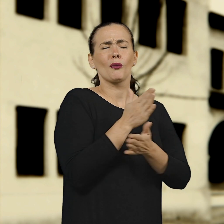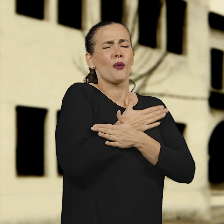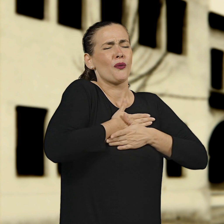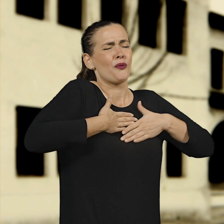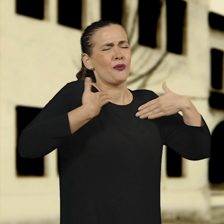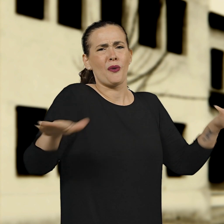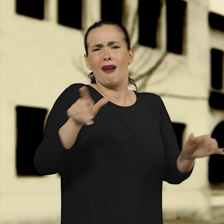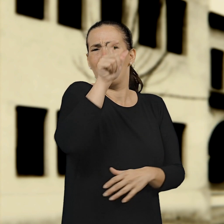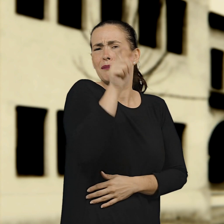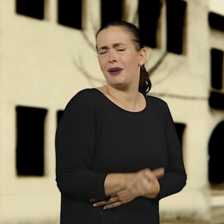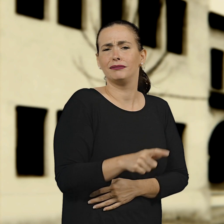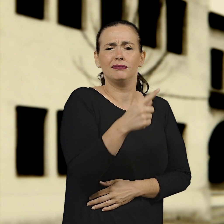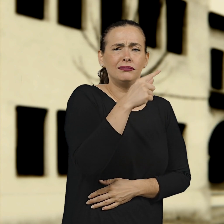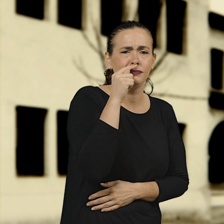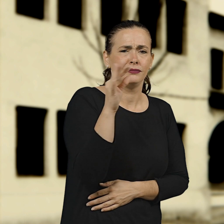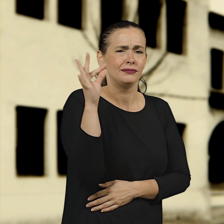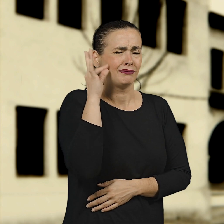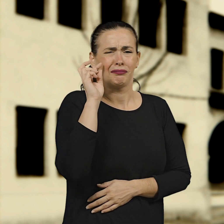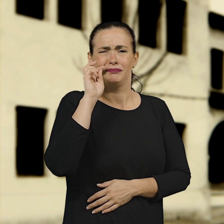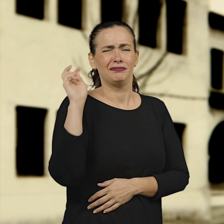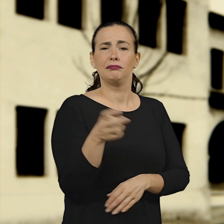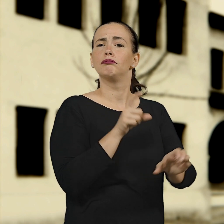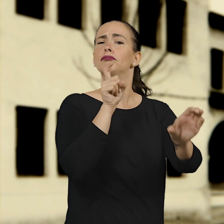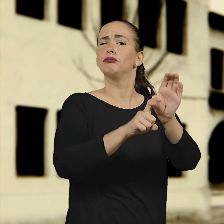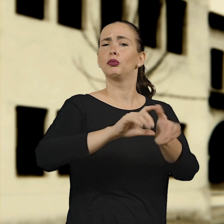que havia de garantir que tothom, home o dona, pogués arribar a cursar